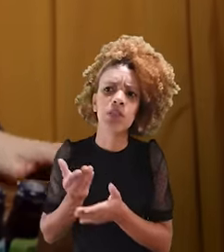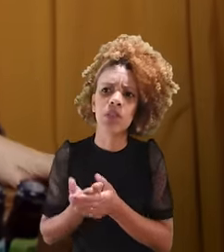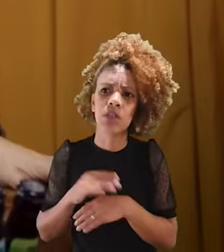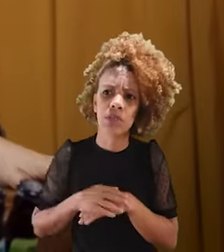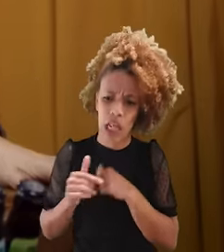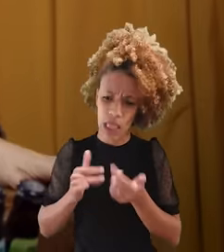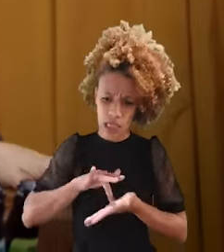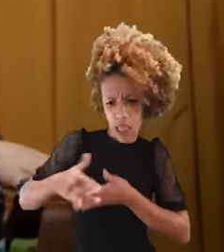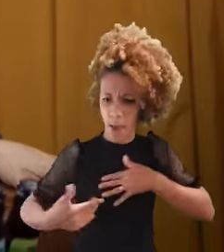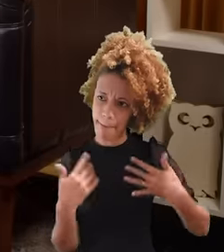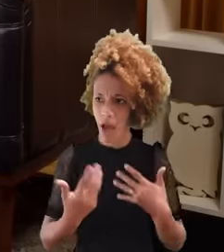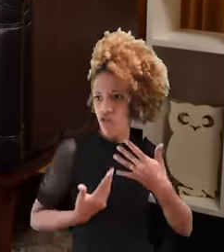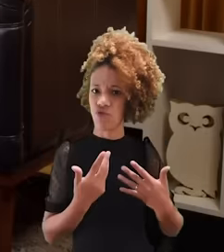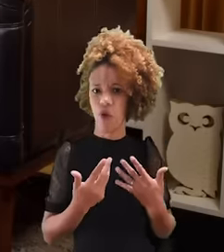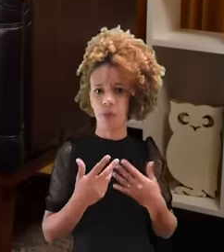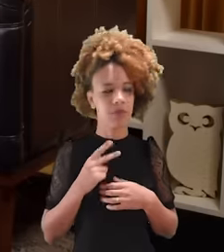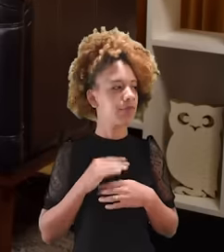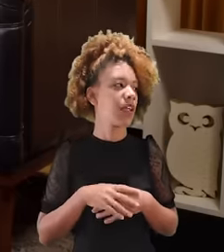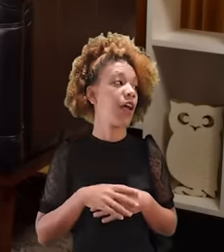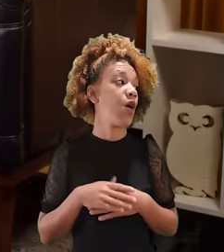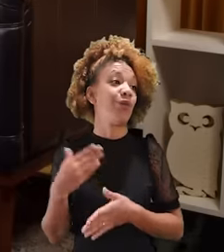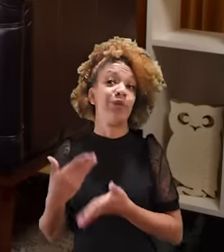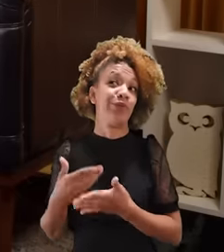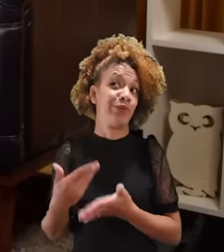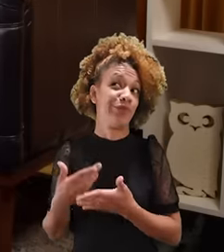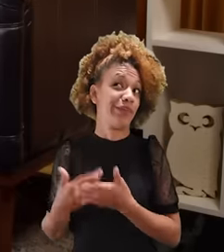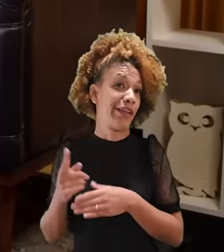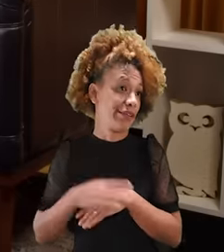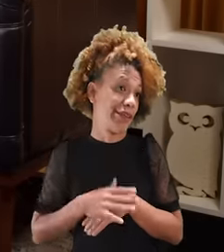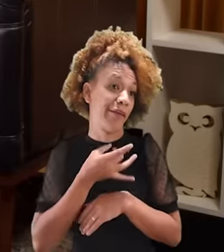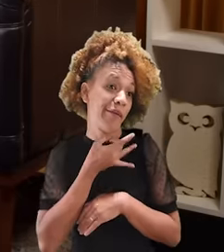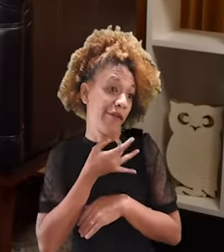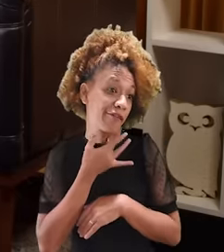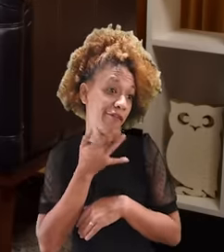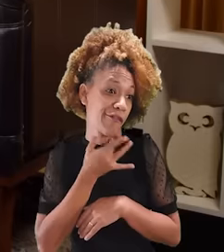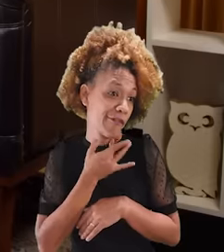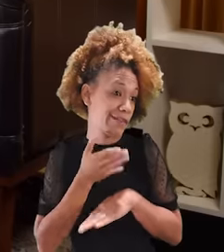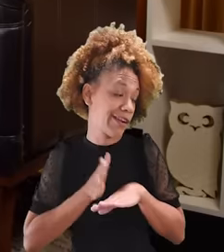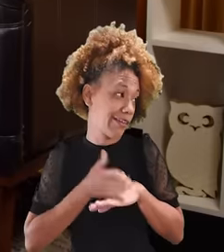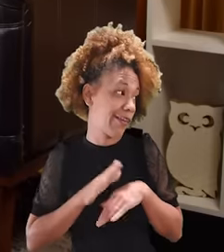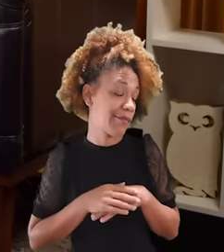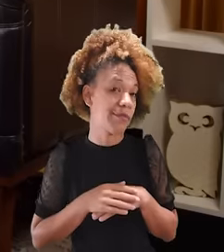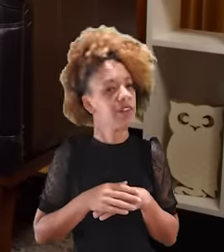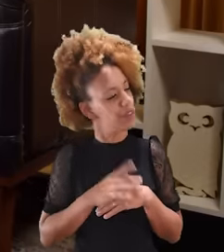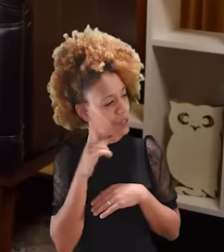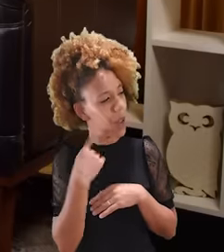trabalho de corpo ah estudei com um cara que fodeu minha voz olha que louco cara que do [ __ ] muito